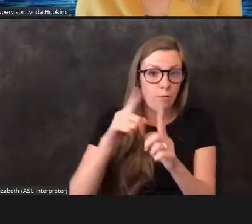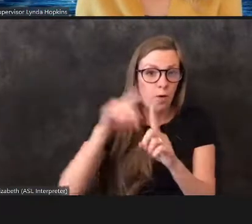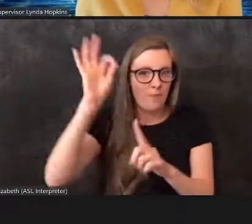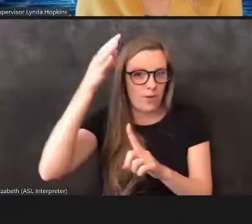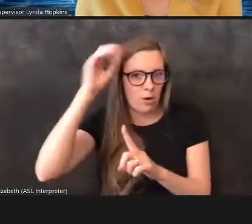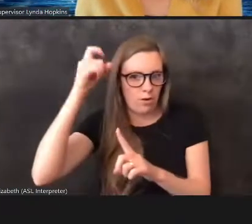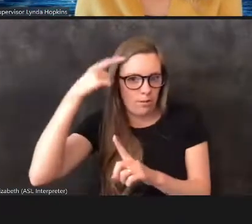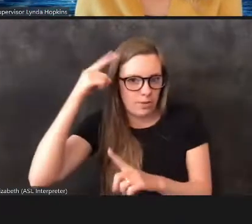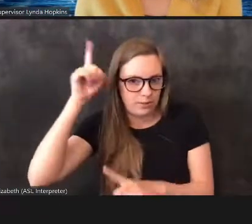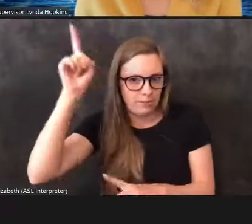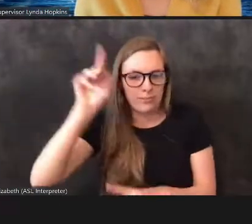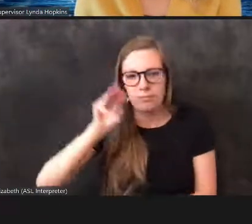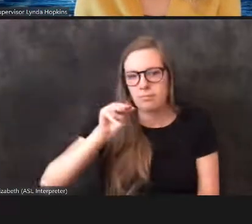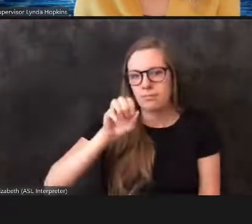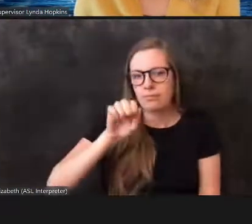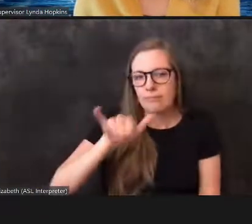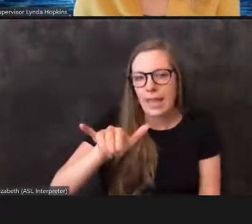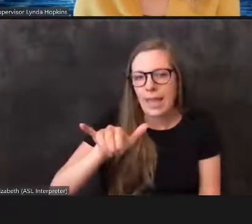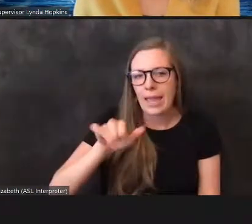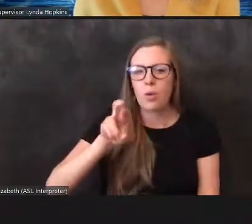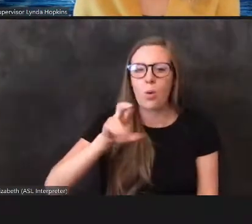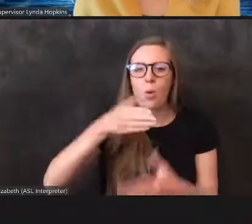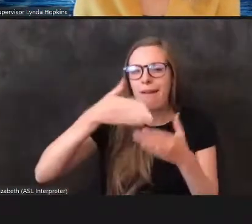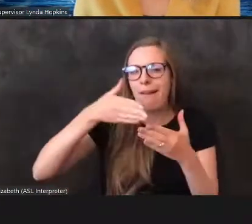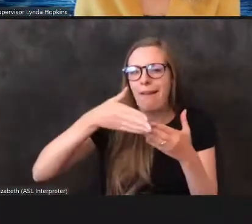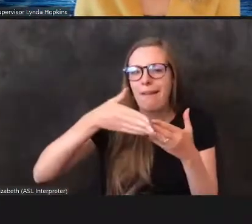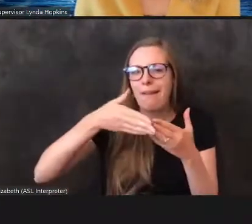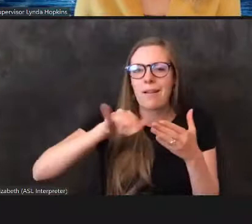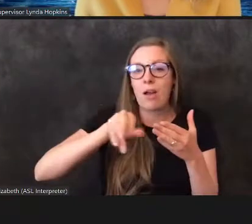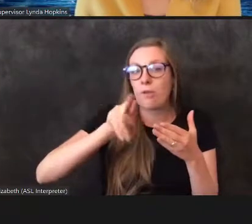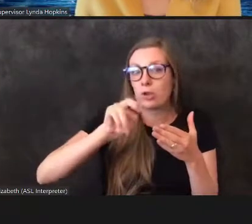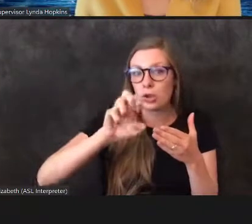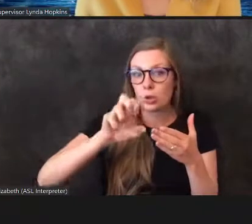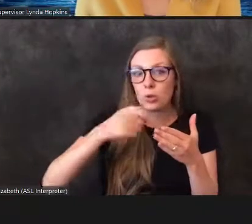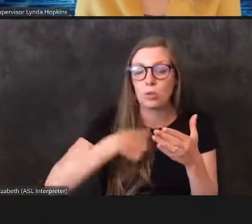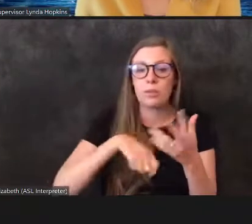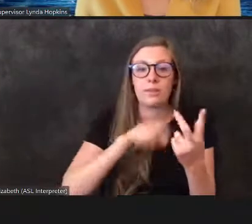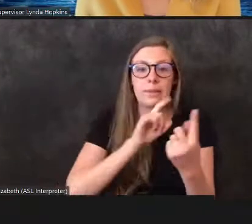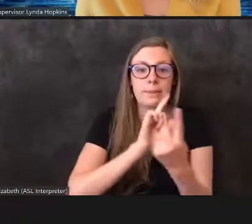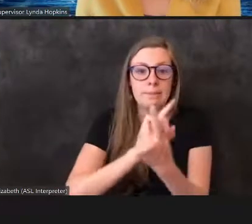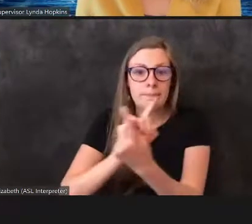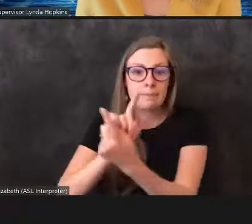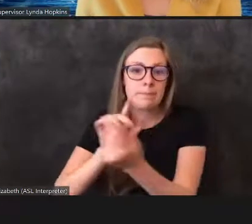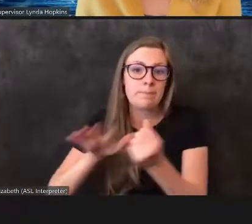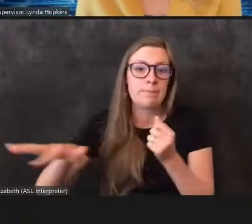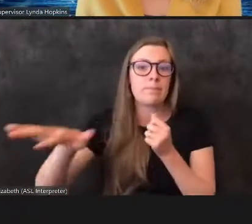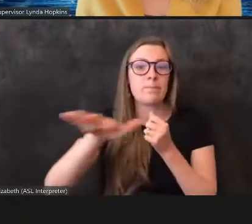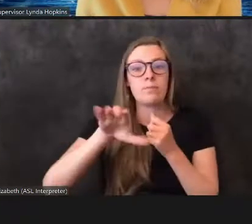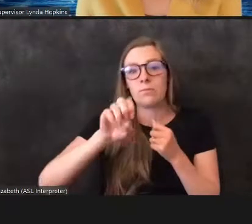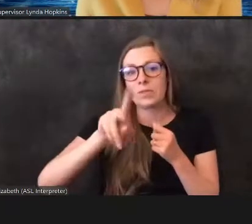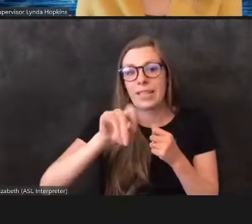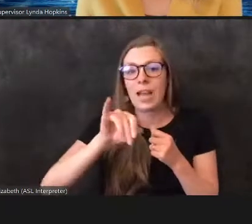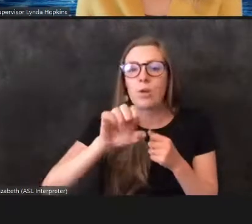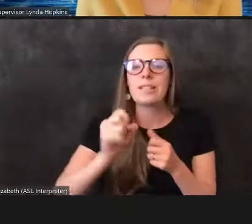De parte del gobierno federal en mayo o ya para junio hemos estado reuniéndonos con todos los condados, incluyendo el